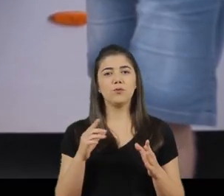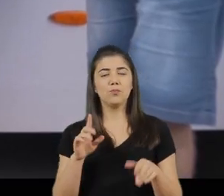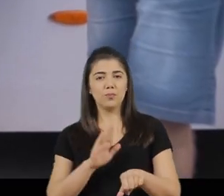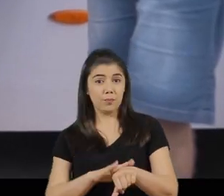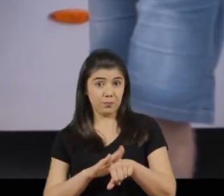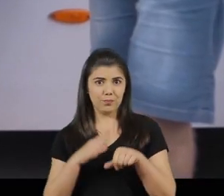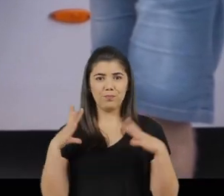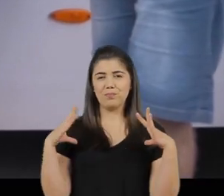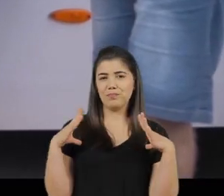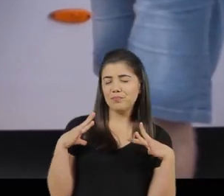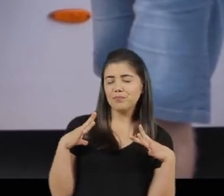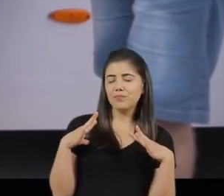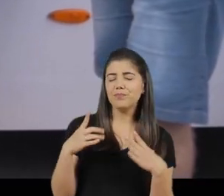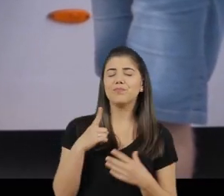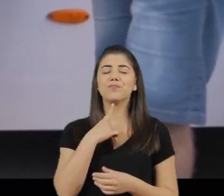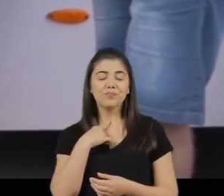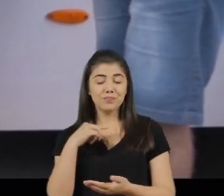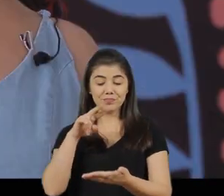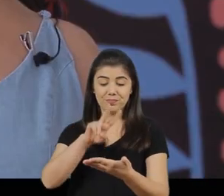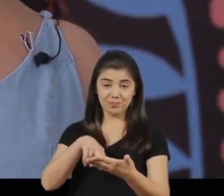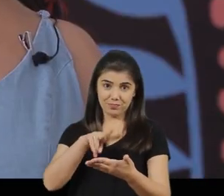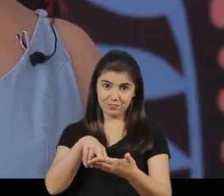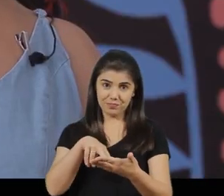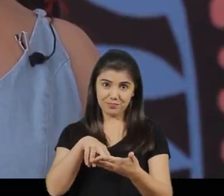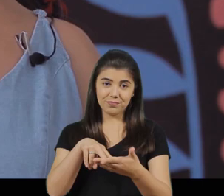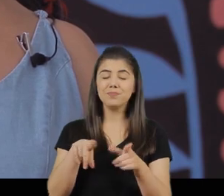Eu gosto bastante de ler, mas eu também gosto muito de sair em um café